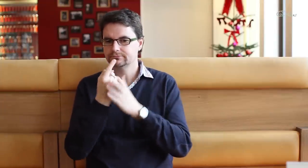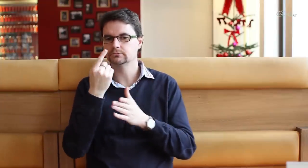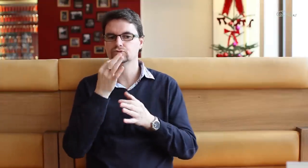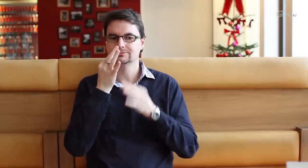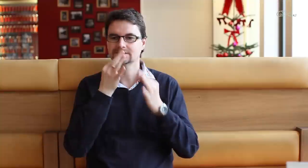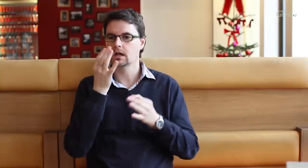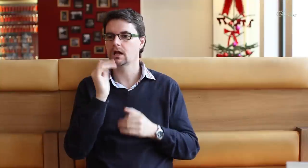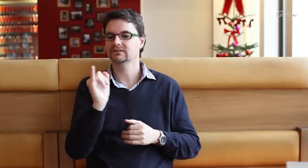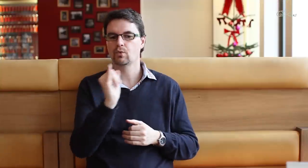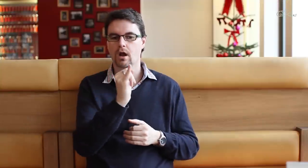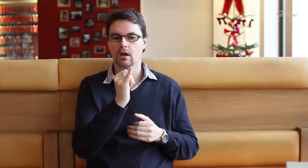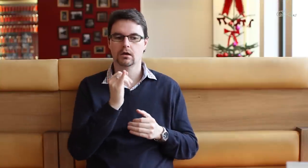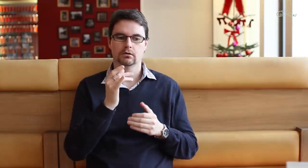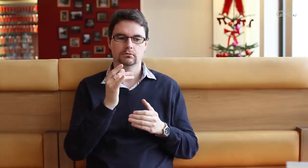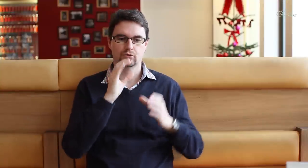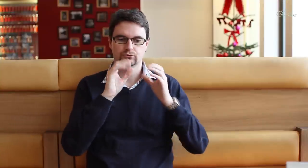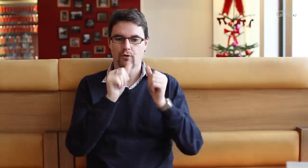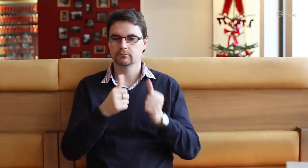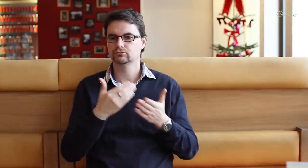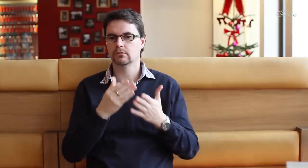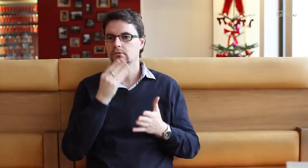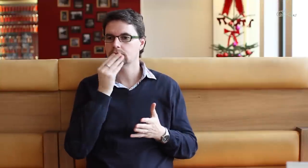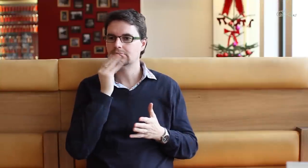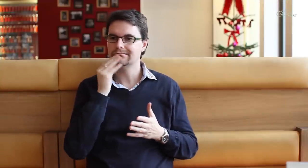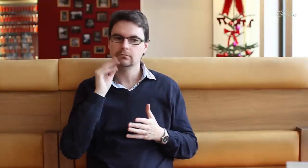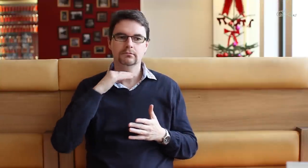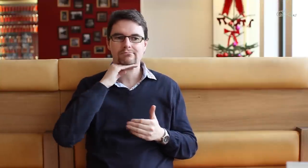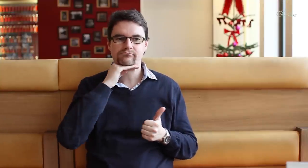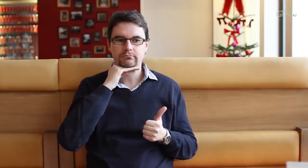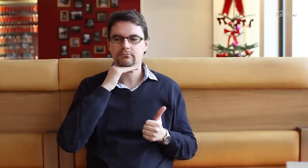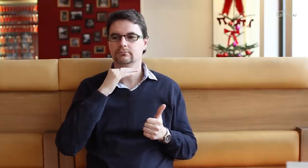Und es gibt besondere, Spezialfälle. Die kommunizieren anders, mit der Hand auf dem Mund oder unterm Kinn.